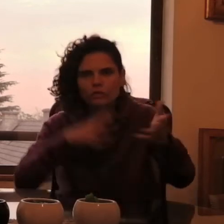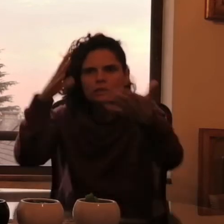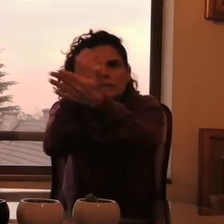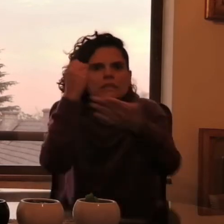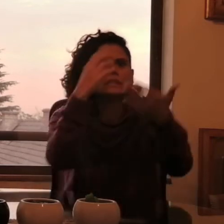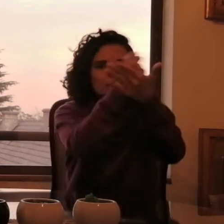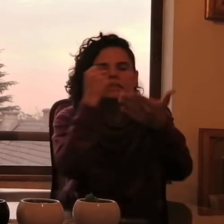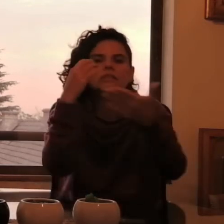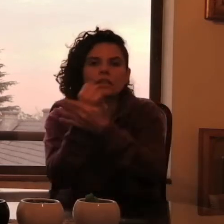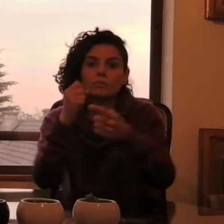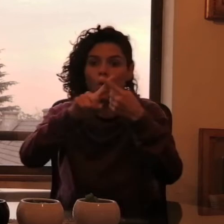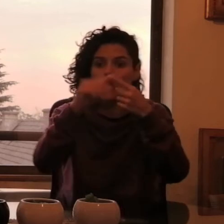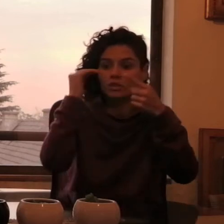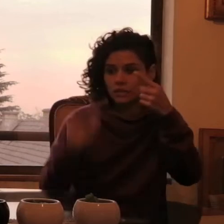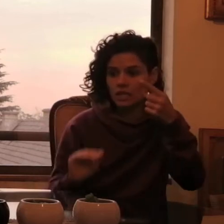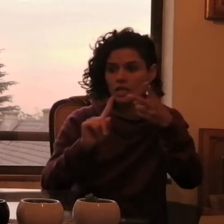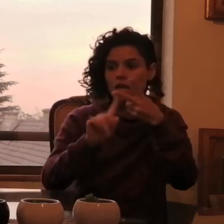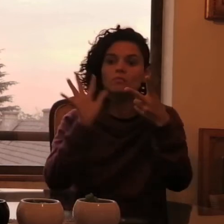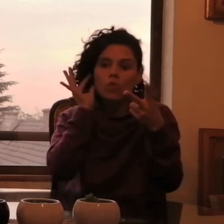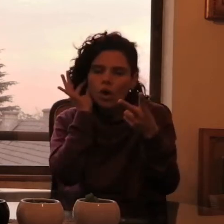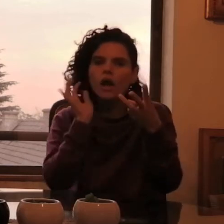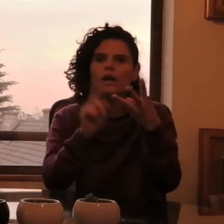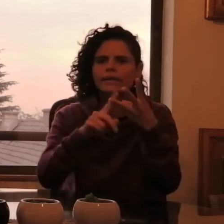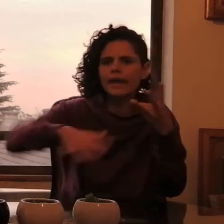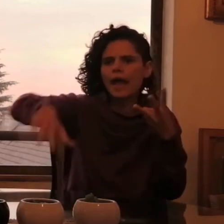eras más chica, eras mujer, estabas en un área que no era tan común que estuviera